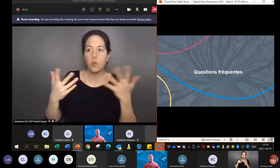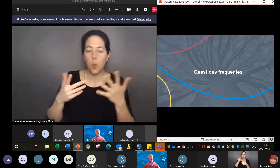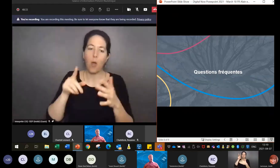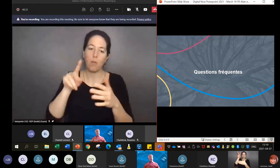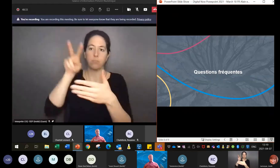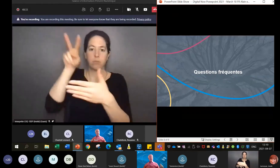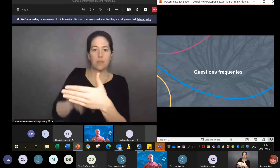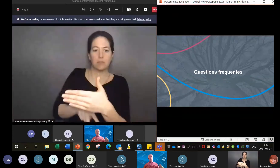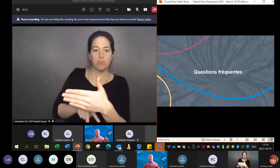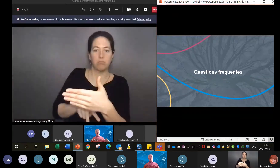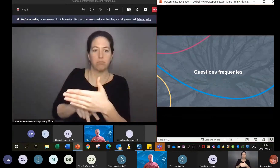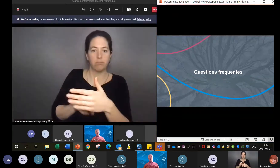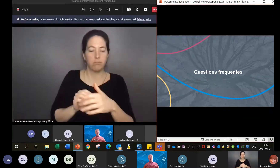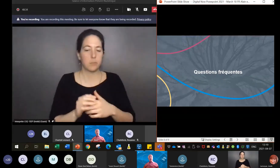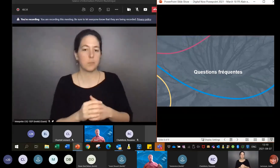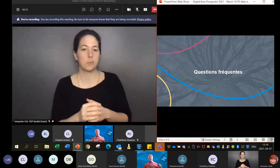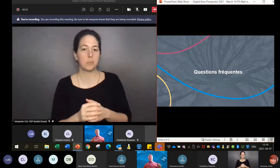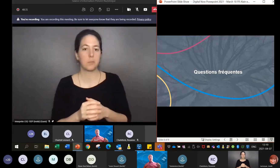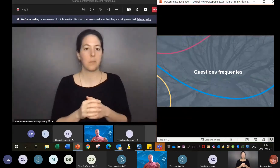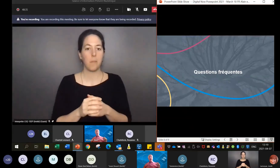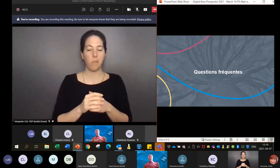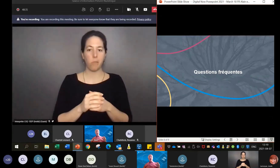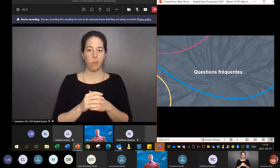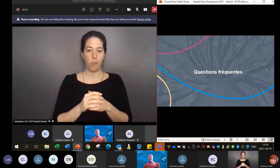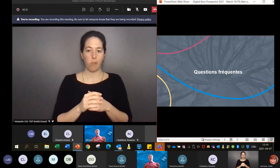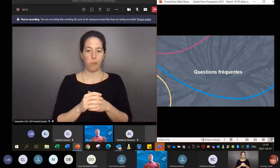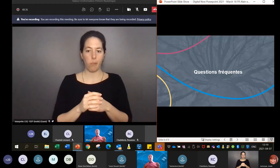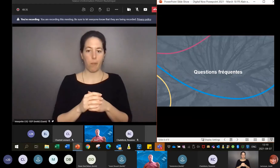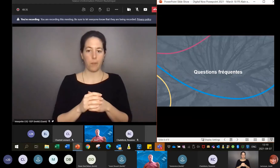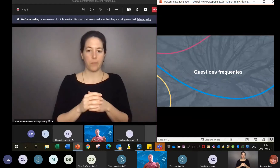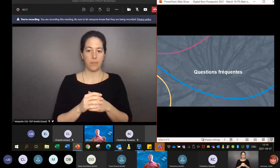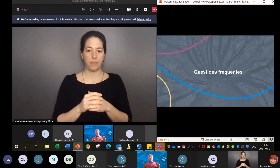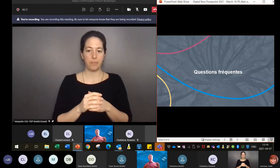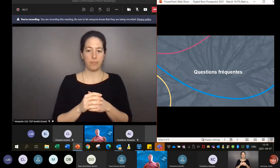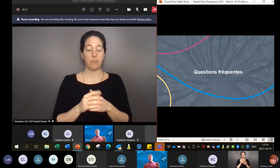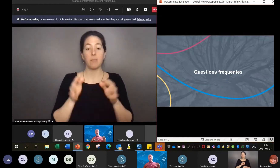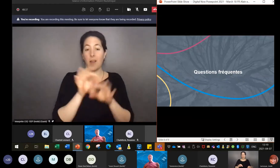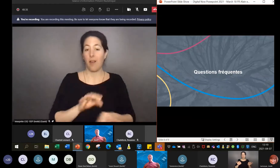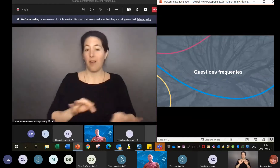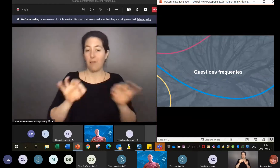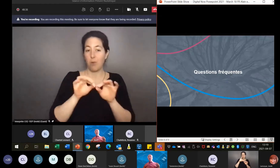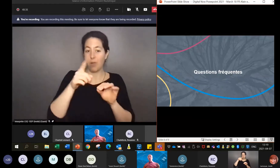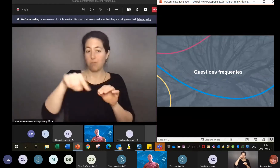Il est important de bien avoir en tête